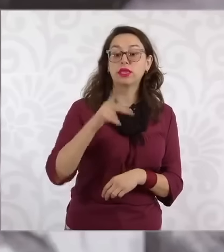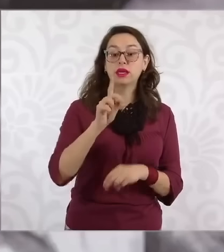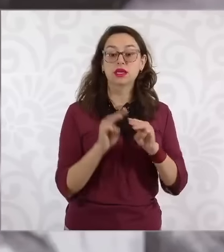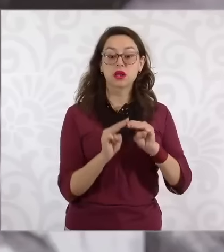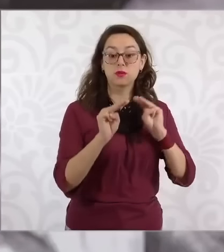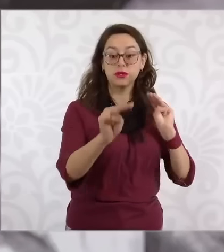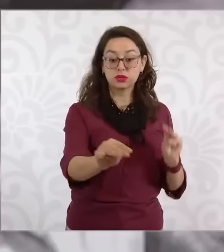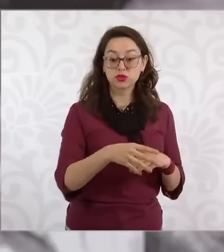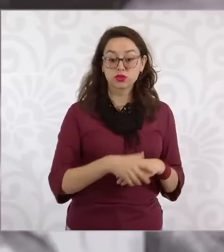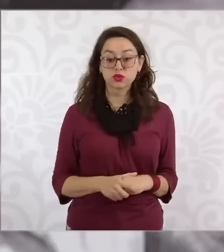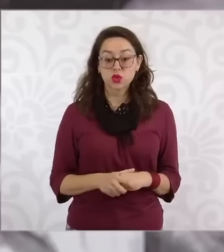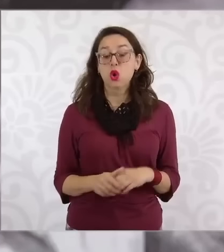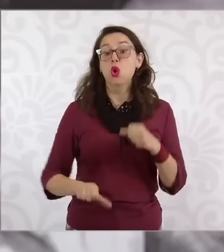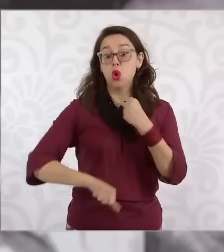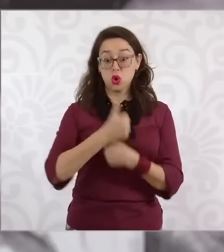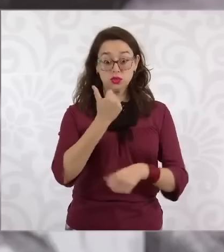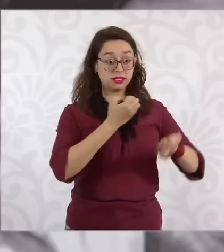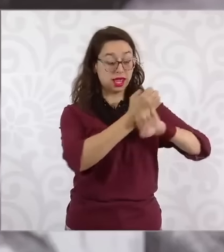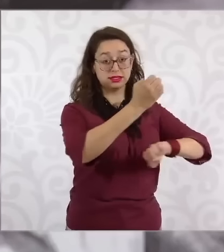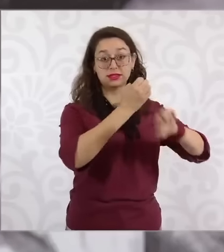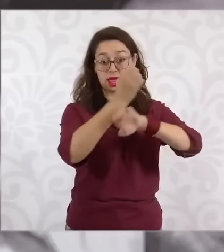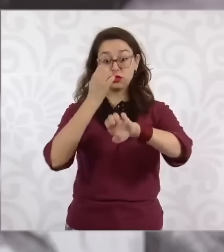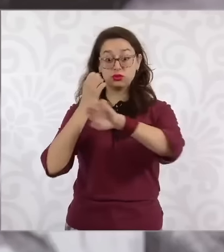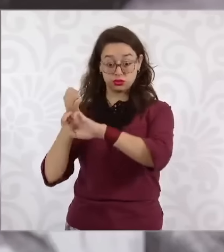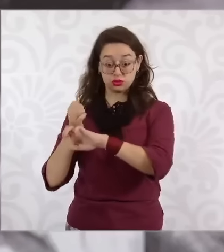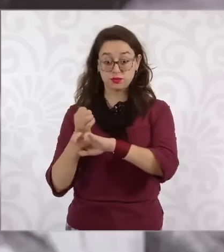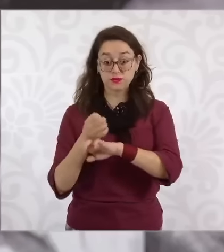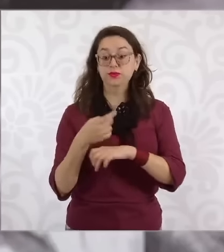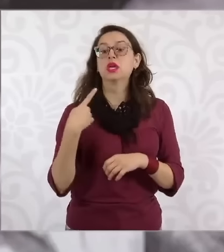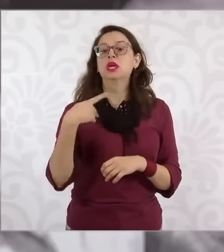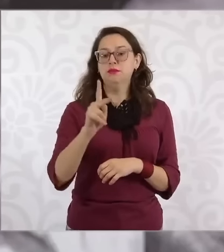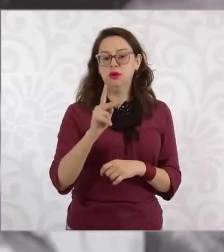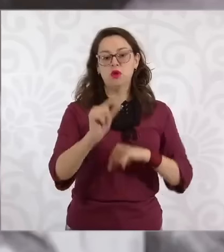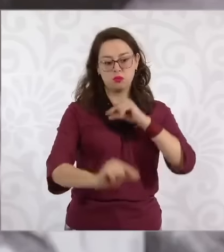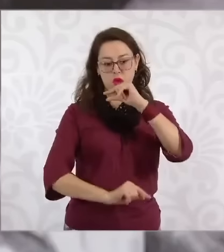principalmente en los 11 estados de la República, aunque cuando sigamos agregando más proyectos se